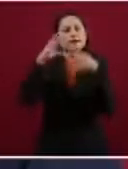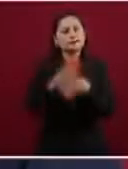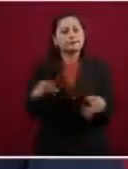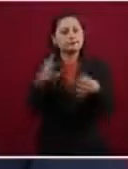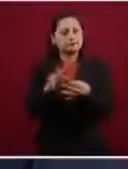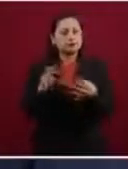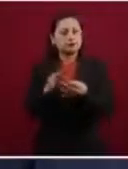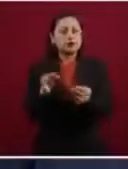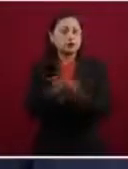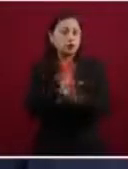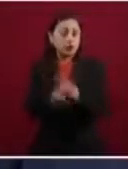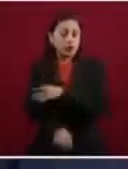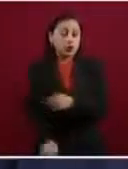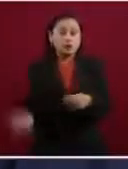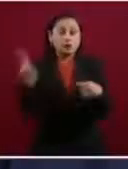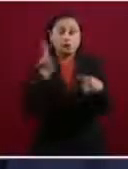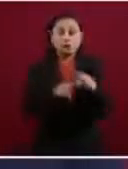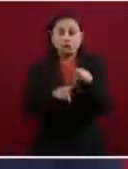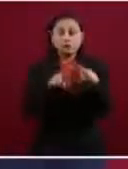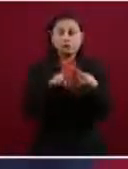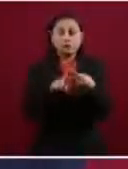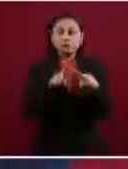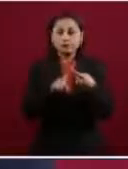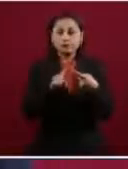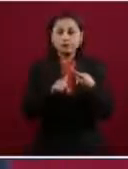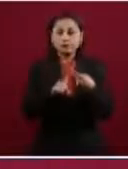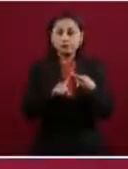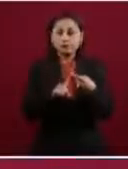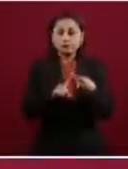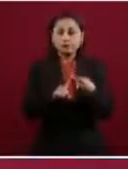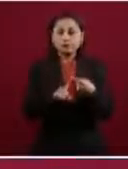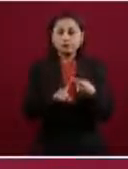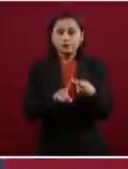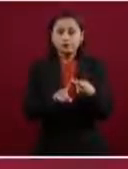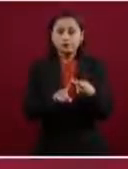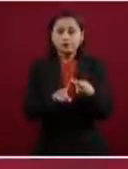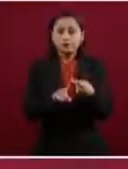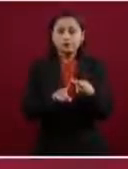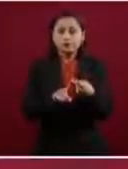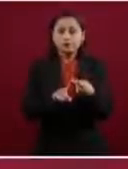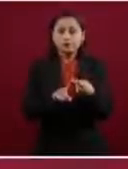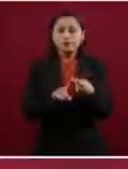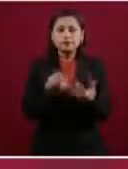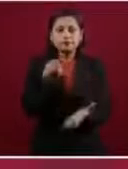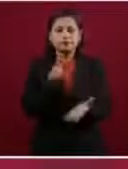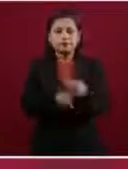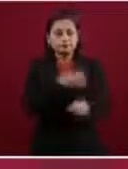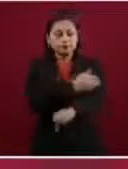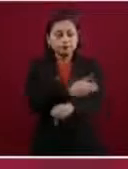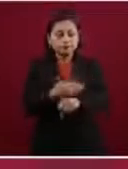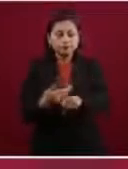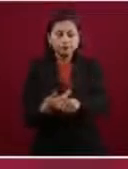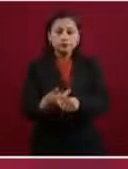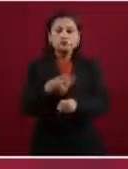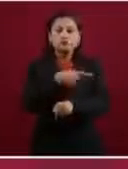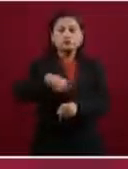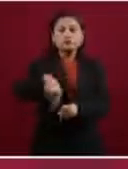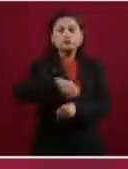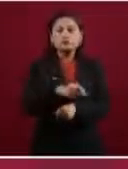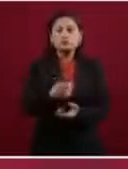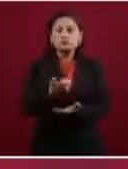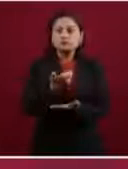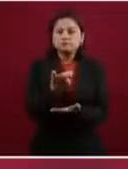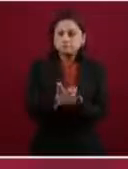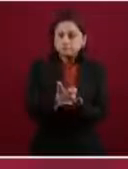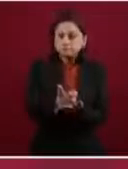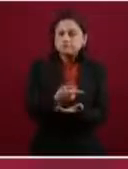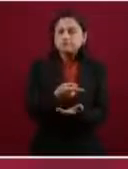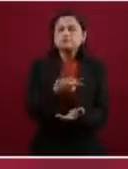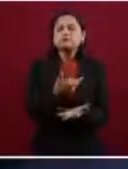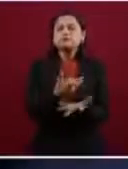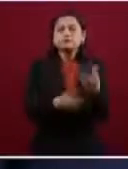Una acción es apoyar la economía familiar, popular.